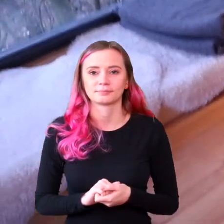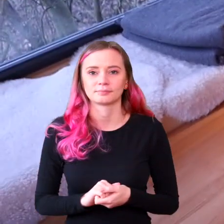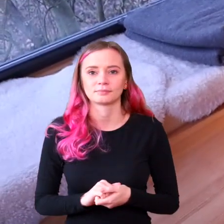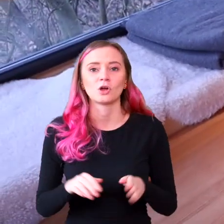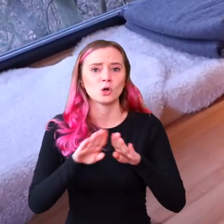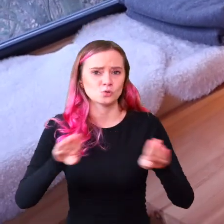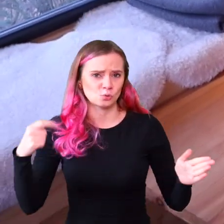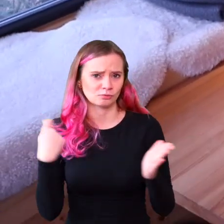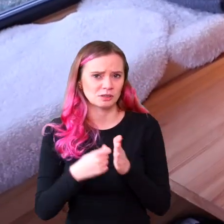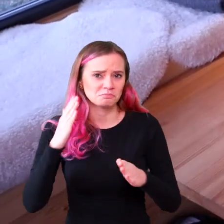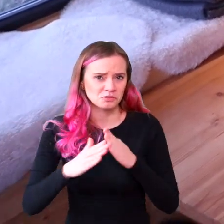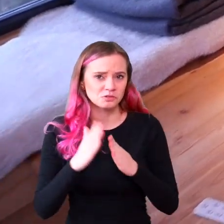Krásný dřevěný stolek...